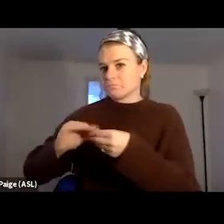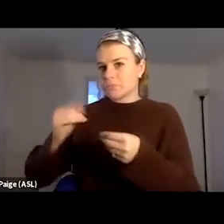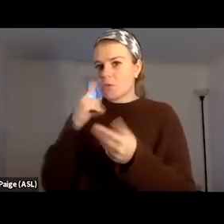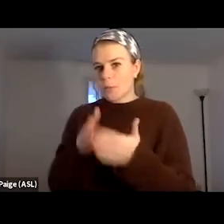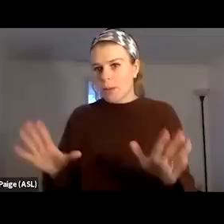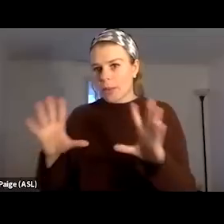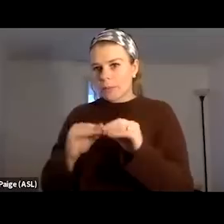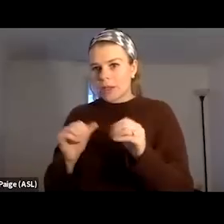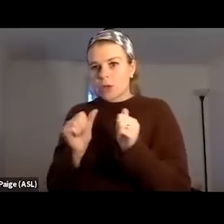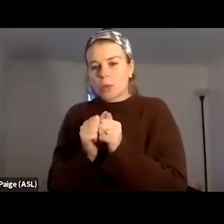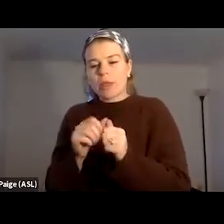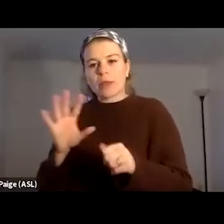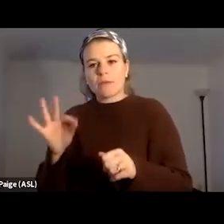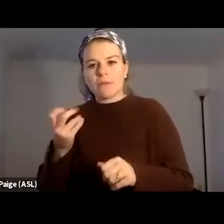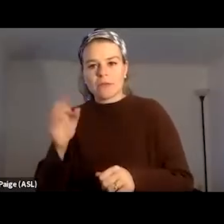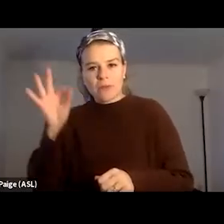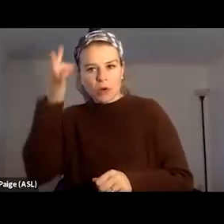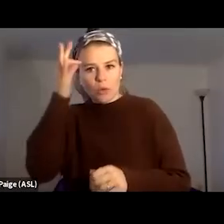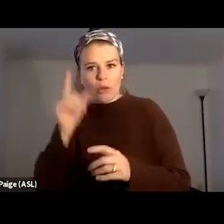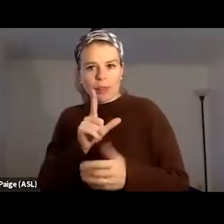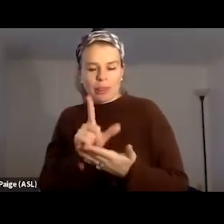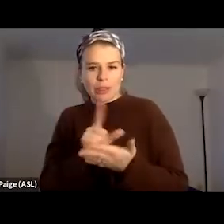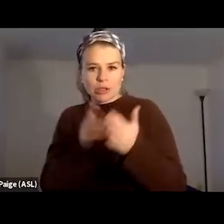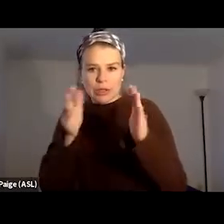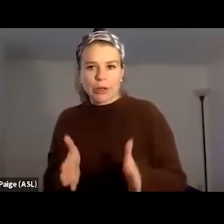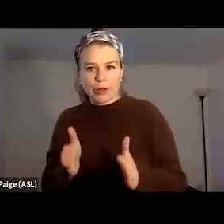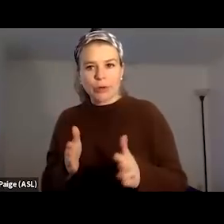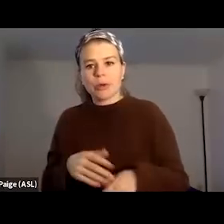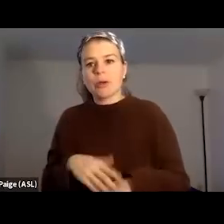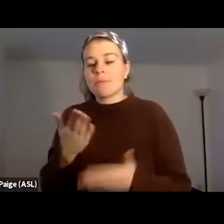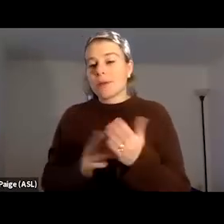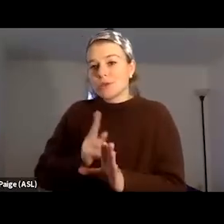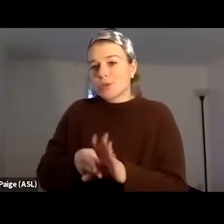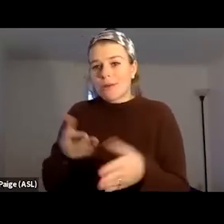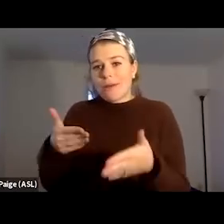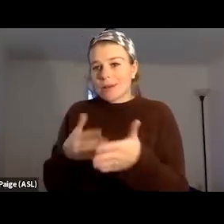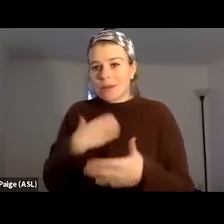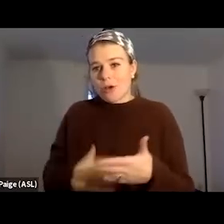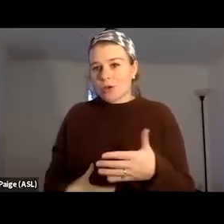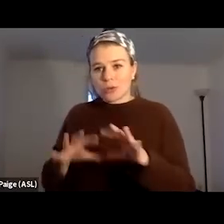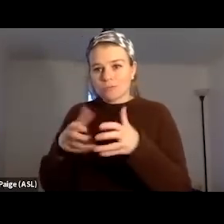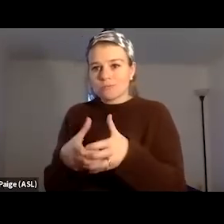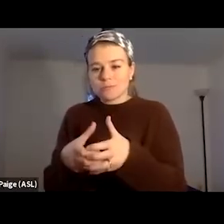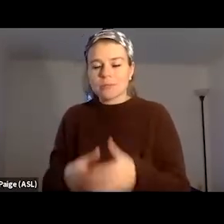sobre la política de seguridad alimentaria, y unirse a una coalición contra el hambre. La contribución de FACE